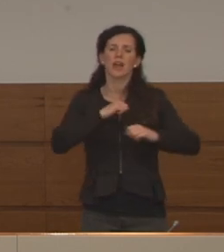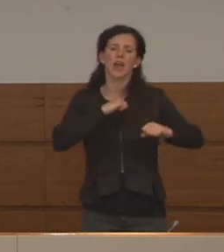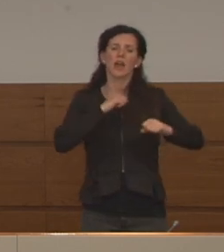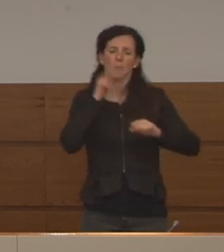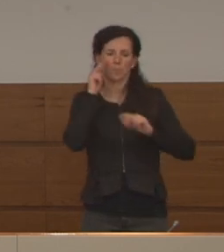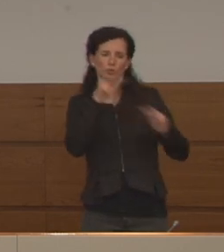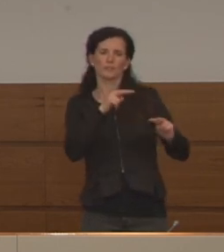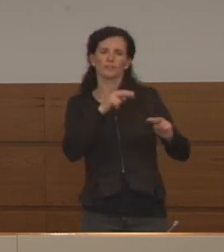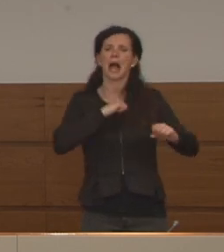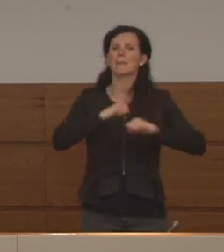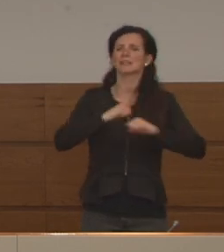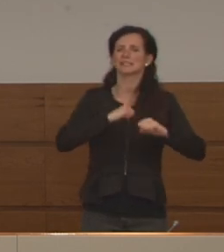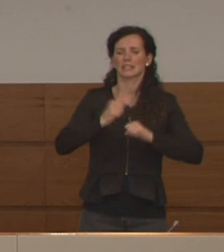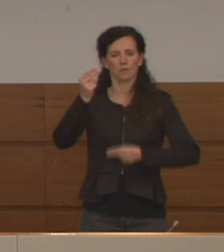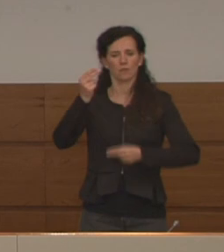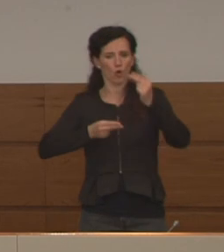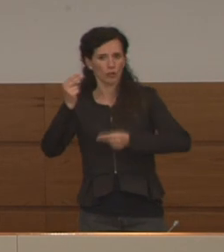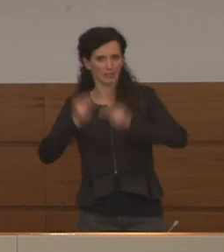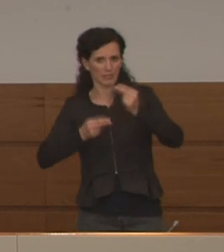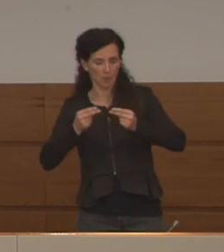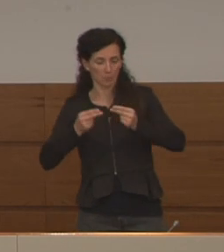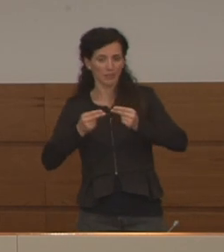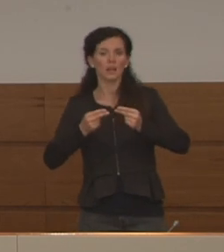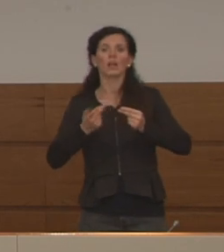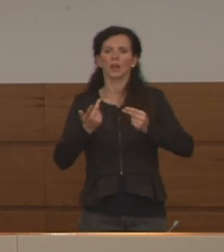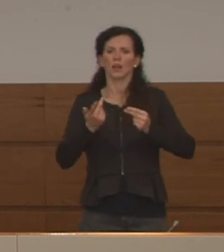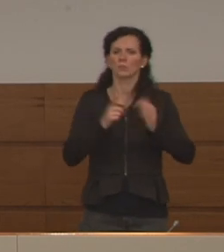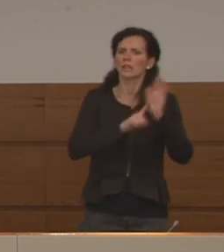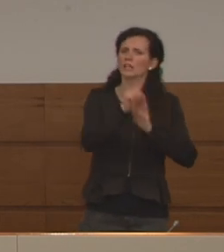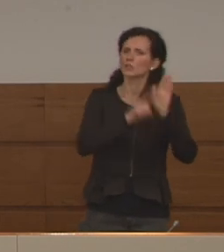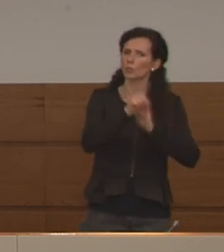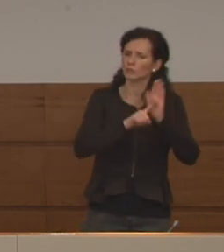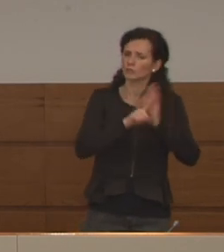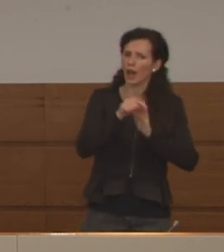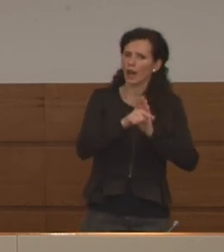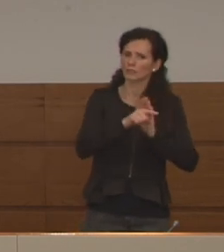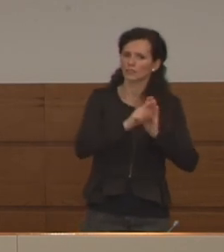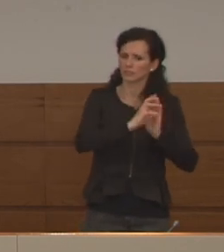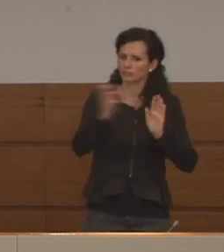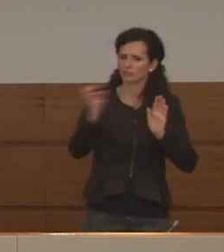dal punto di vista dei risultati di campo, quindi della progressione di salute che